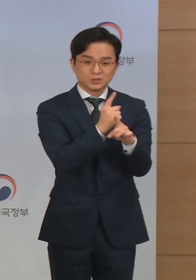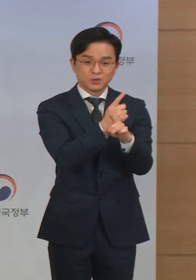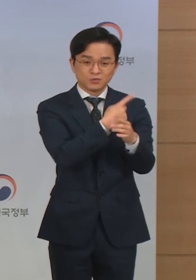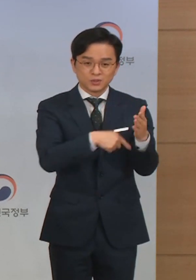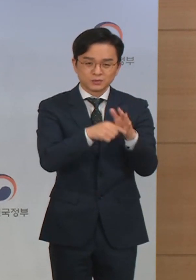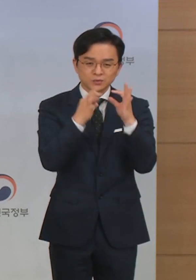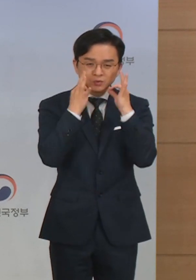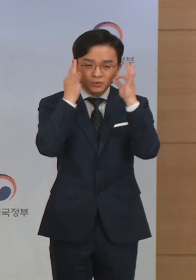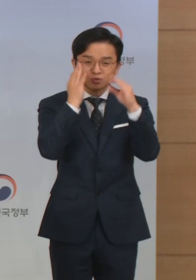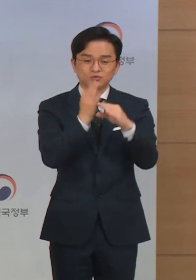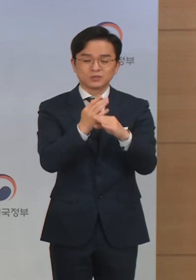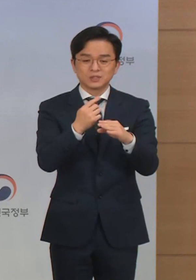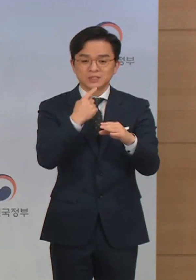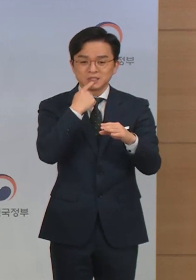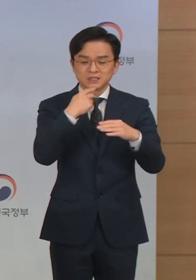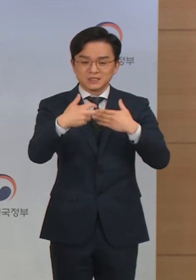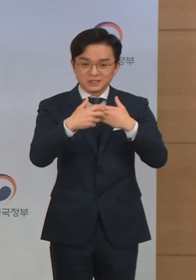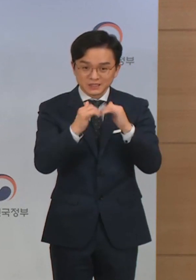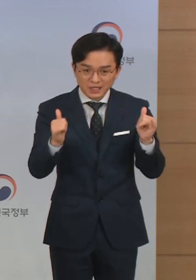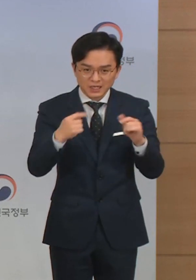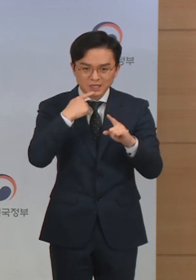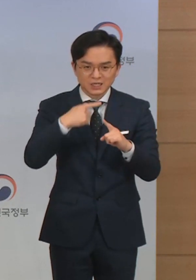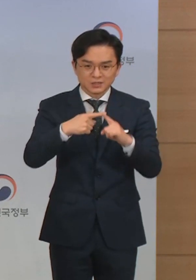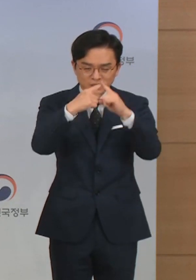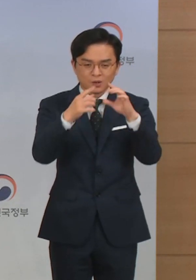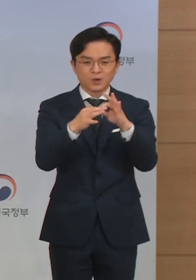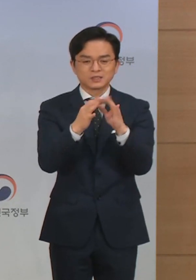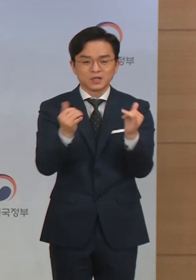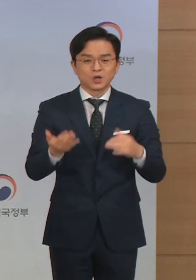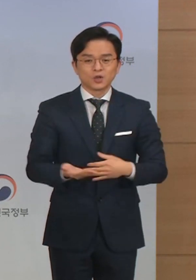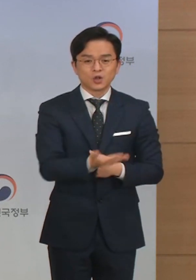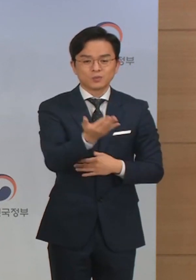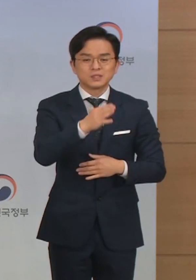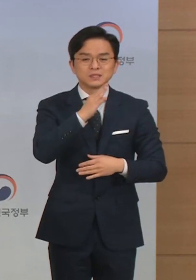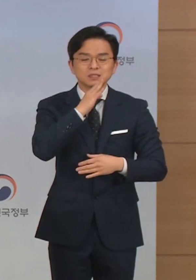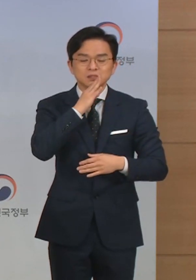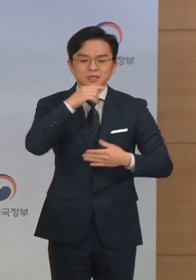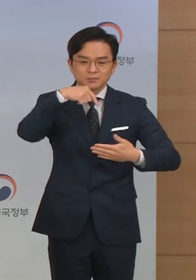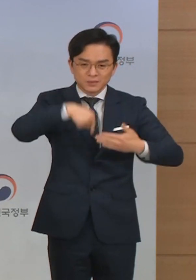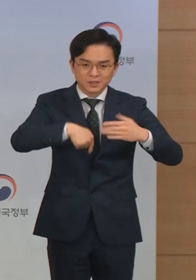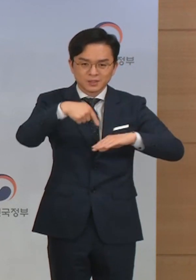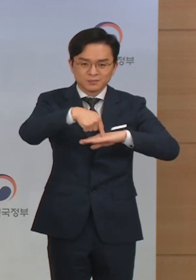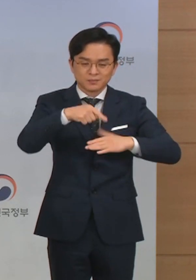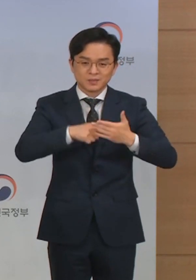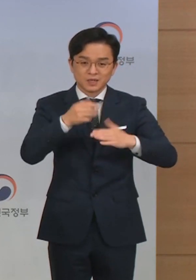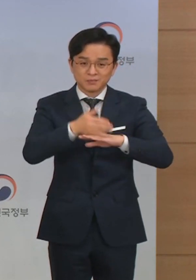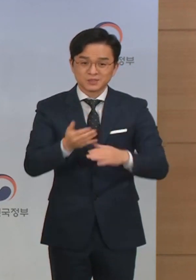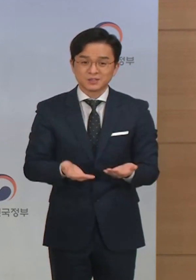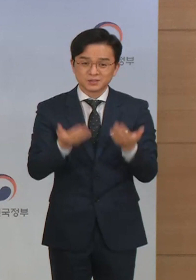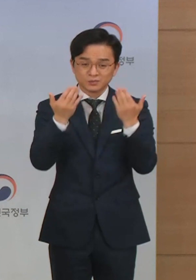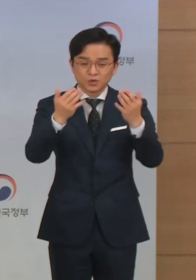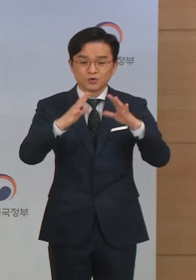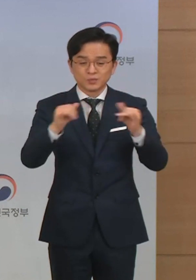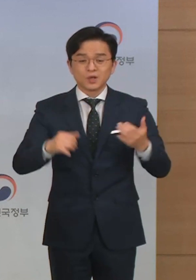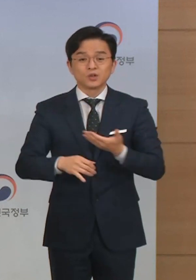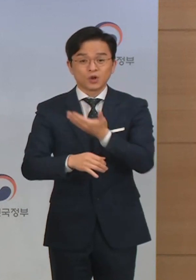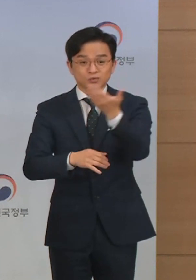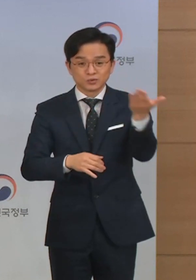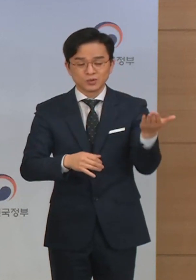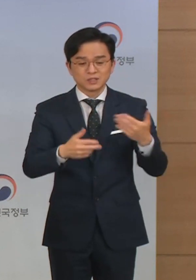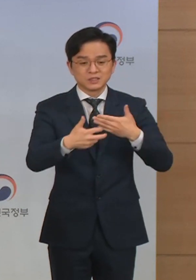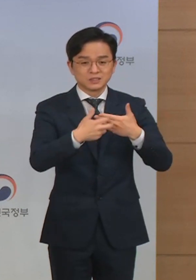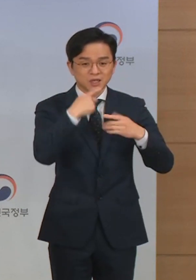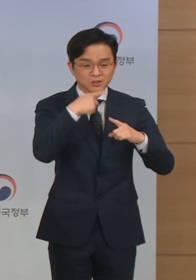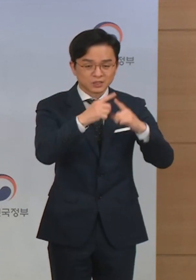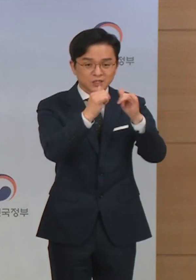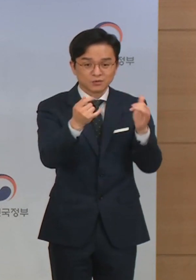의료진 들과 관계자 분들께 진심으로 감사를 드리며 국민여러분 분들께서도 아직 아낌없는 성원과 응원을 보내 주실 것을